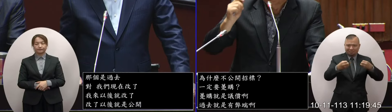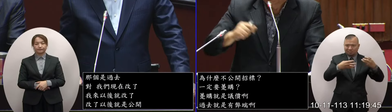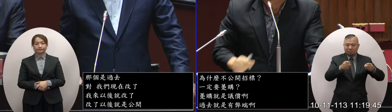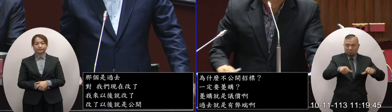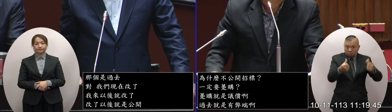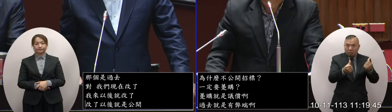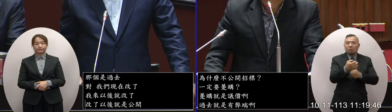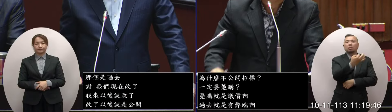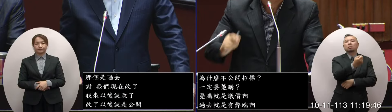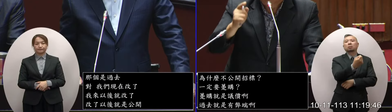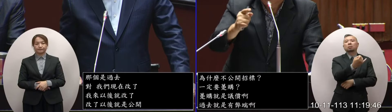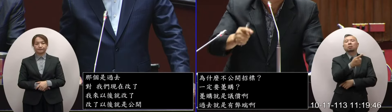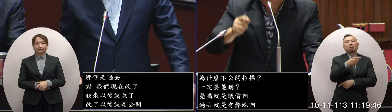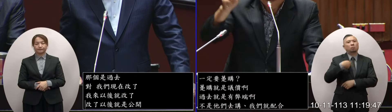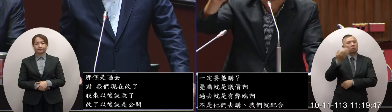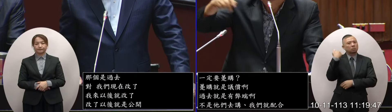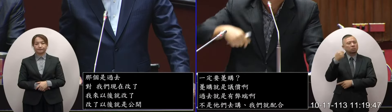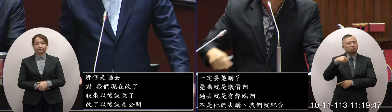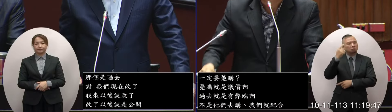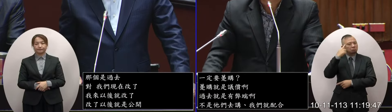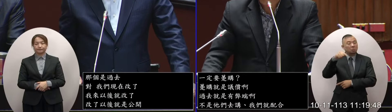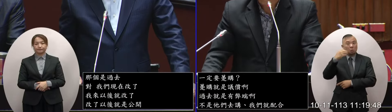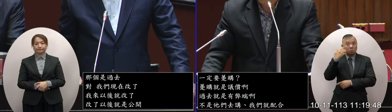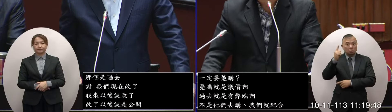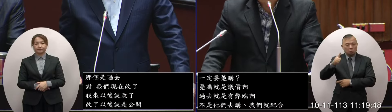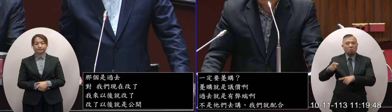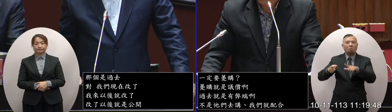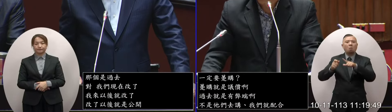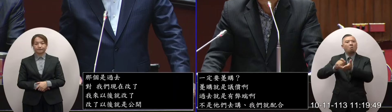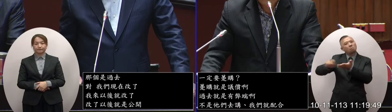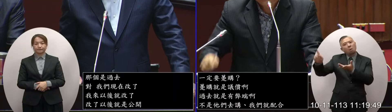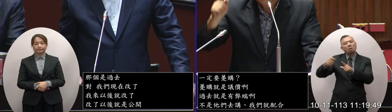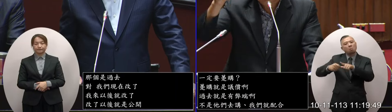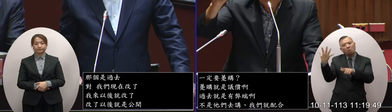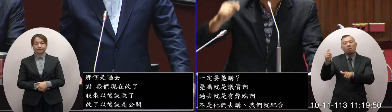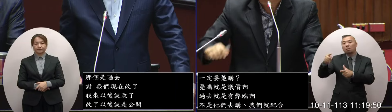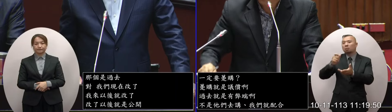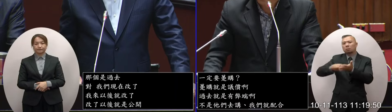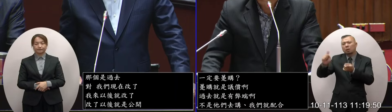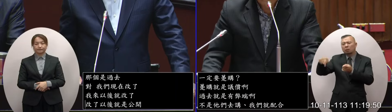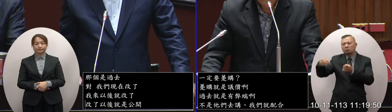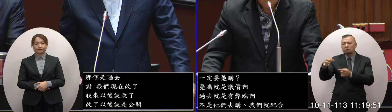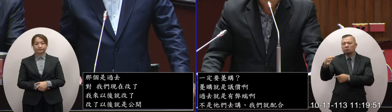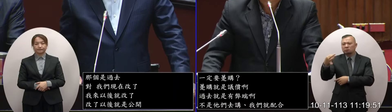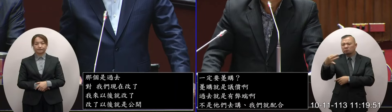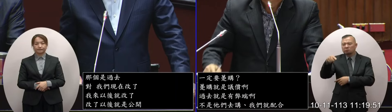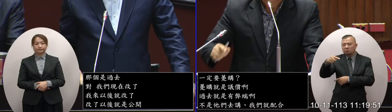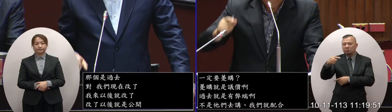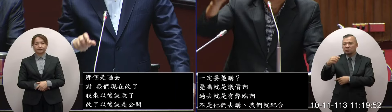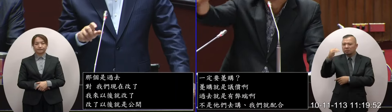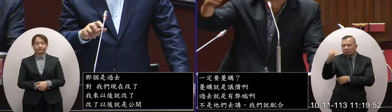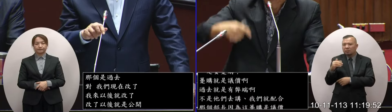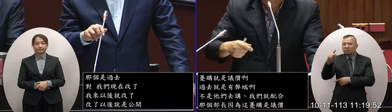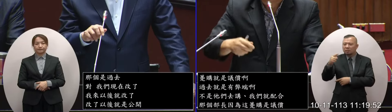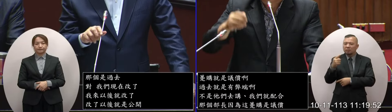我認為說公開招標 很低 兩塊兩毛二 但是滾購啊 你說要國產化